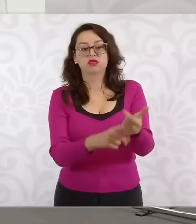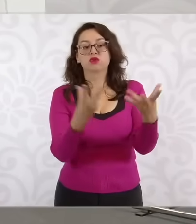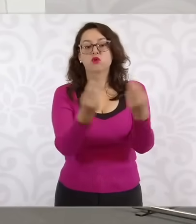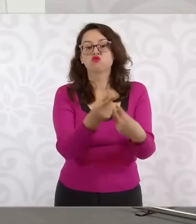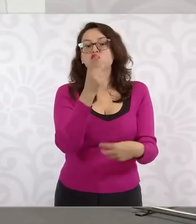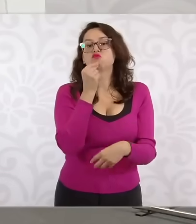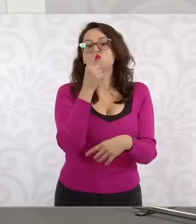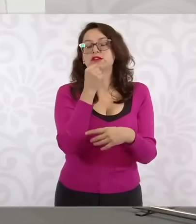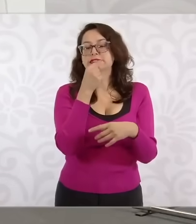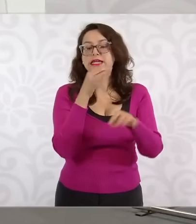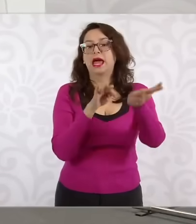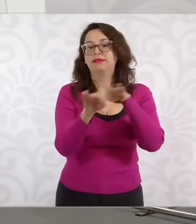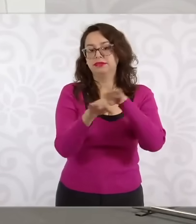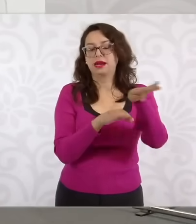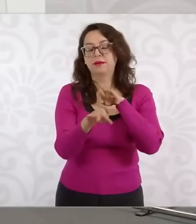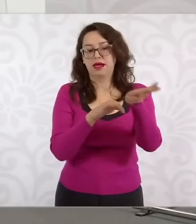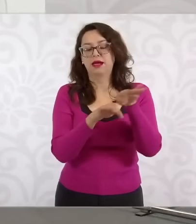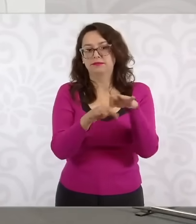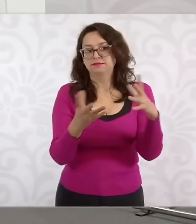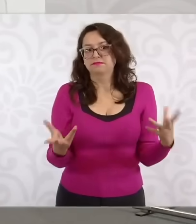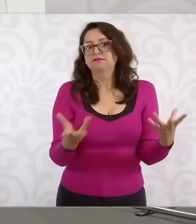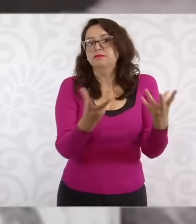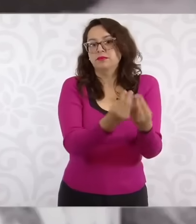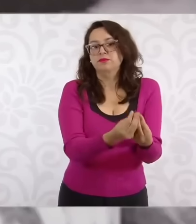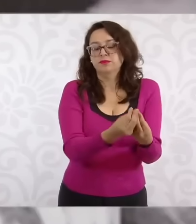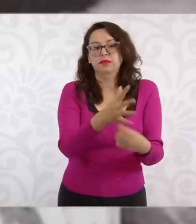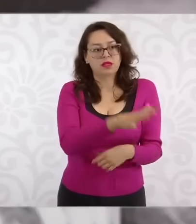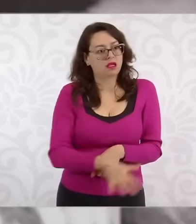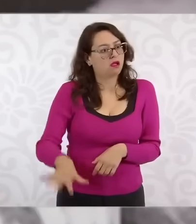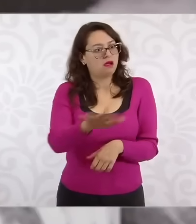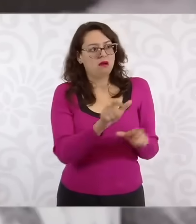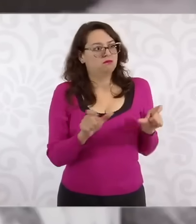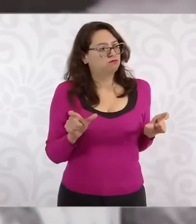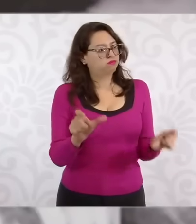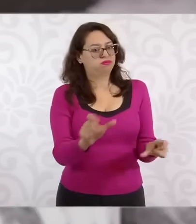que hoy realiza un trabajo sumamente relevante ahí en el estado. También la Secretaría de la Defensa